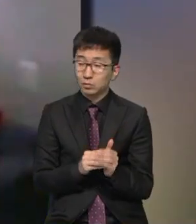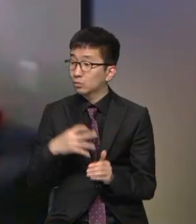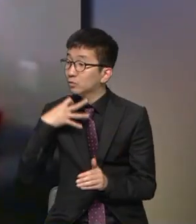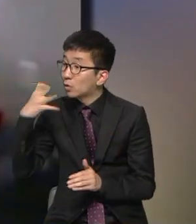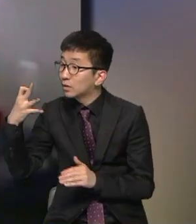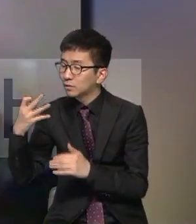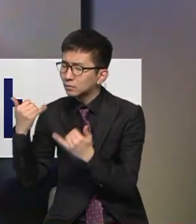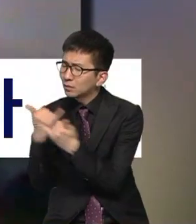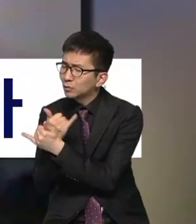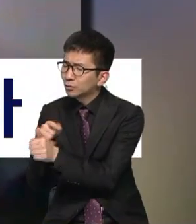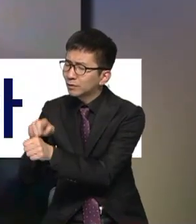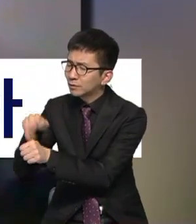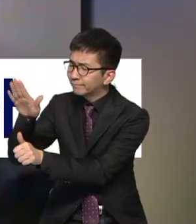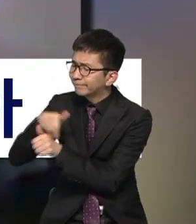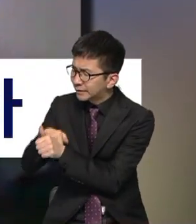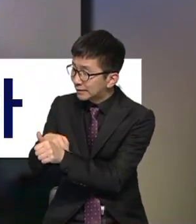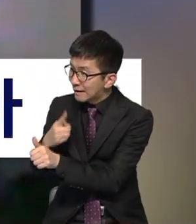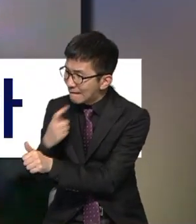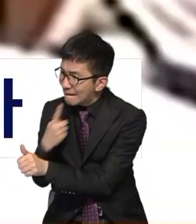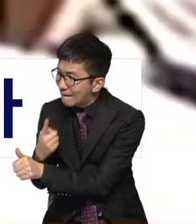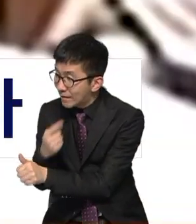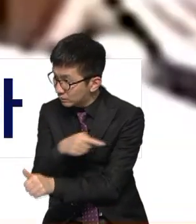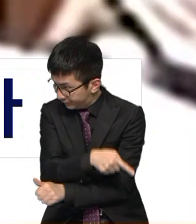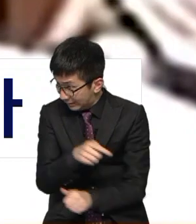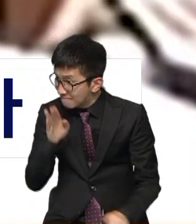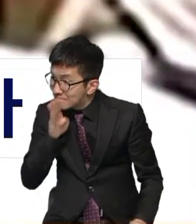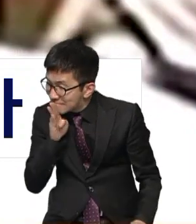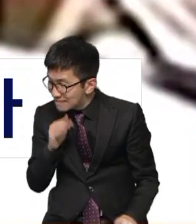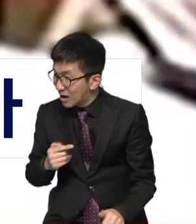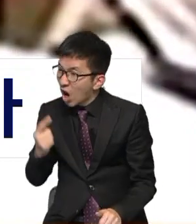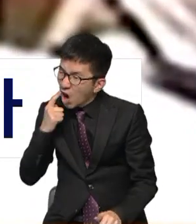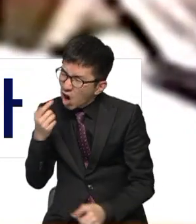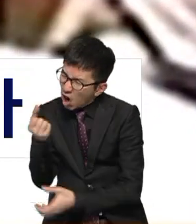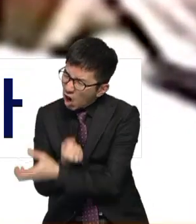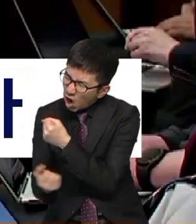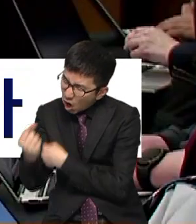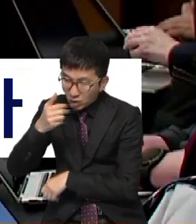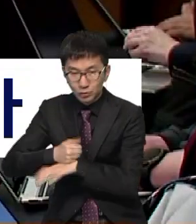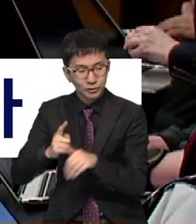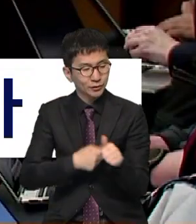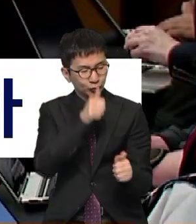마빈이 범행을 자백했다는 허위 진술을 받아내고 유죄를 끌어냈습니다.